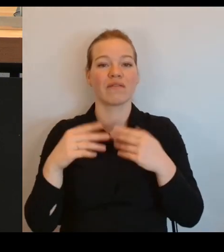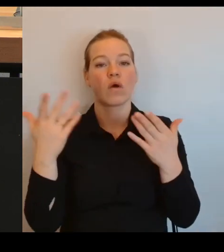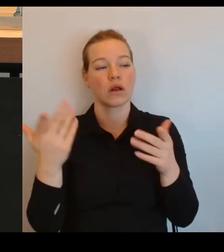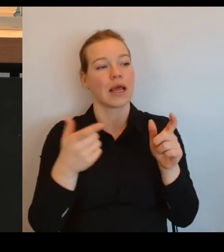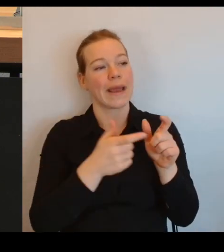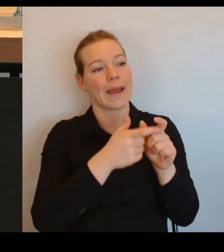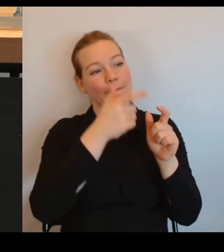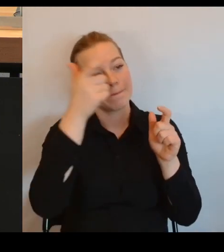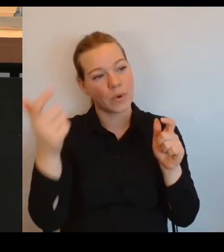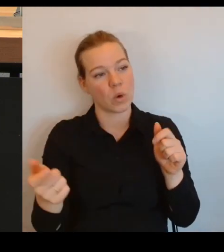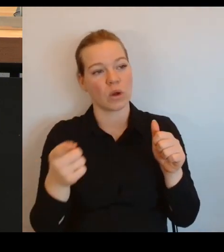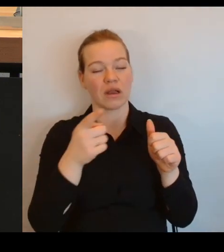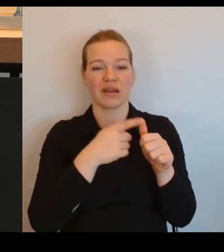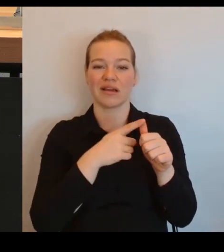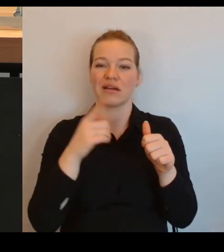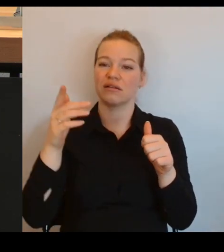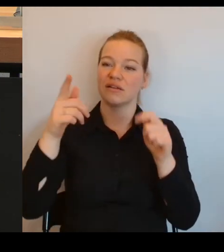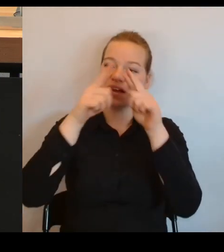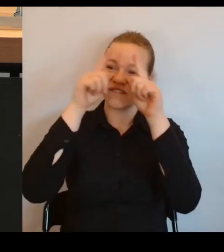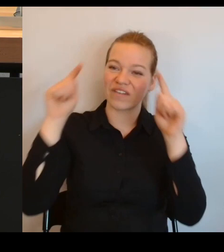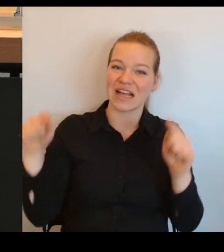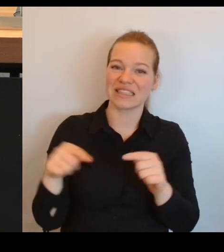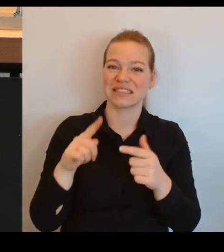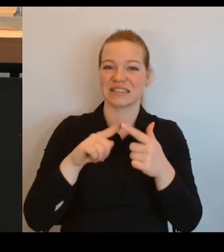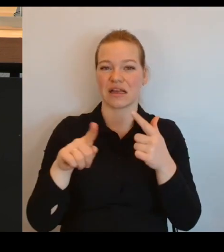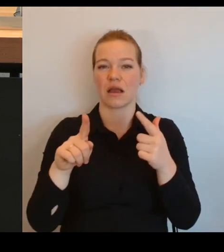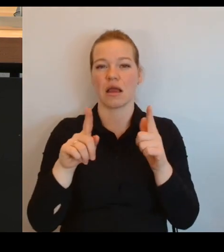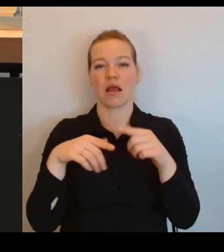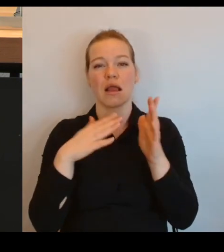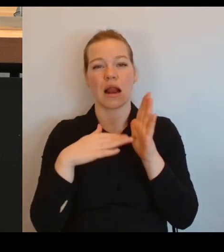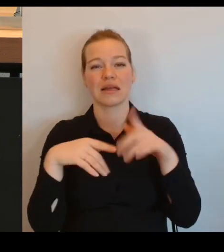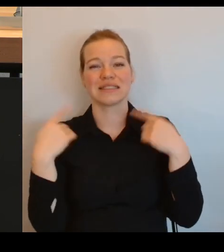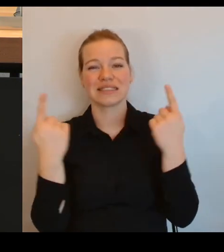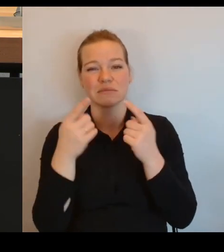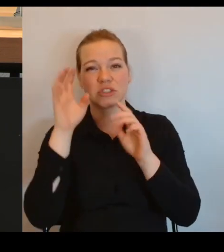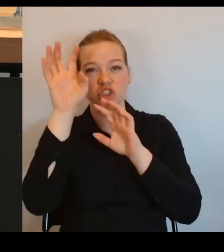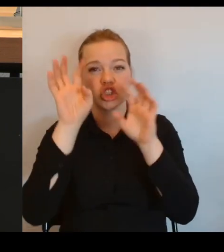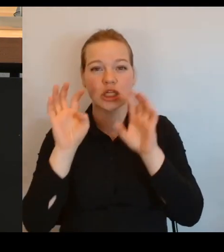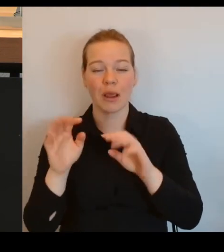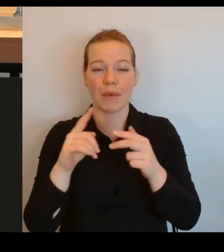Und deshalb bin ich dem Rechnungshof ausdrücklich dankbar, dass er in seinem Bericht genau